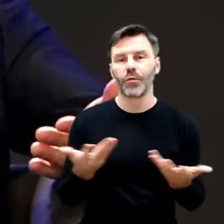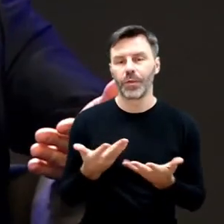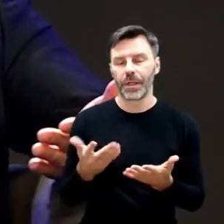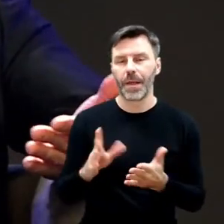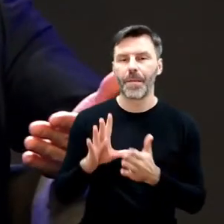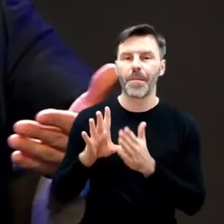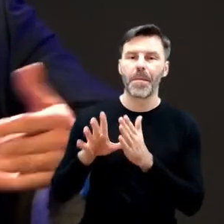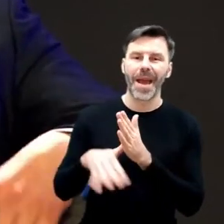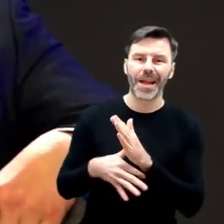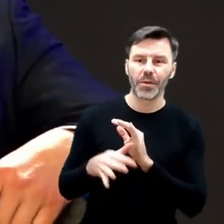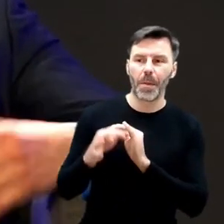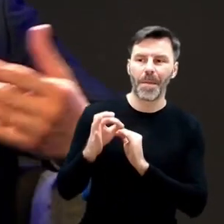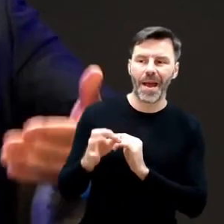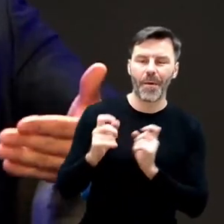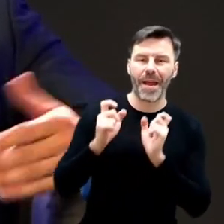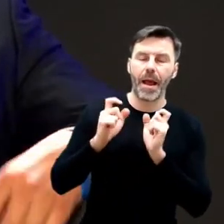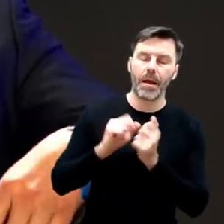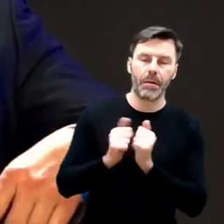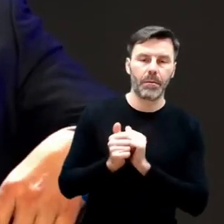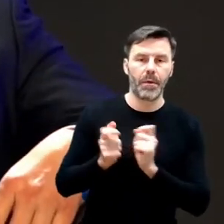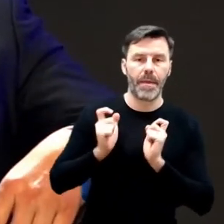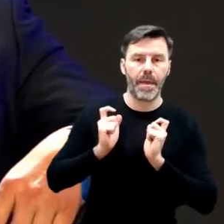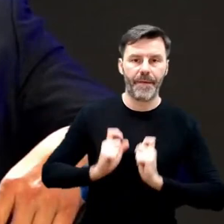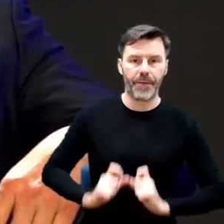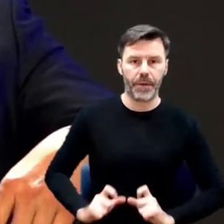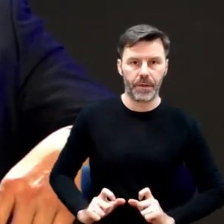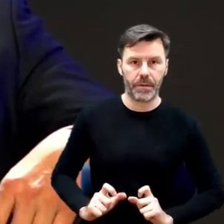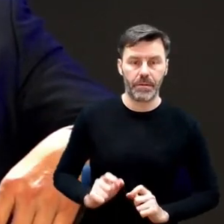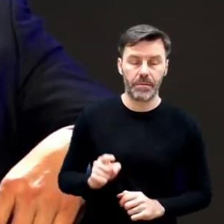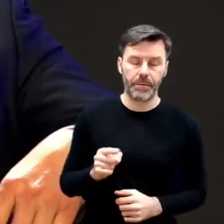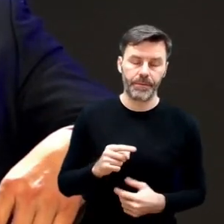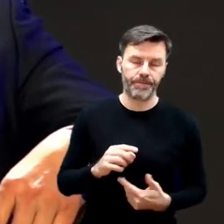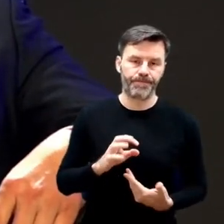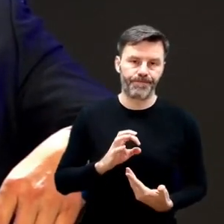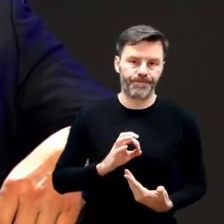do których także przecież nawet w większości kierujemy nasz program.